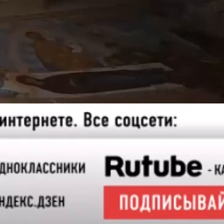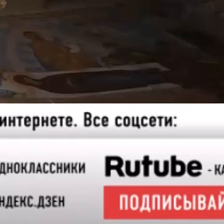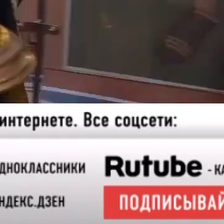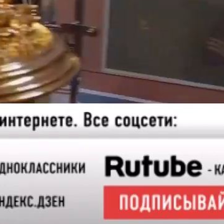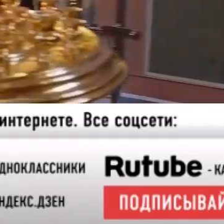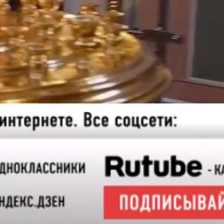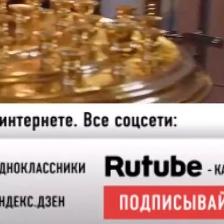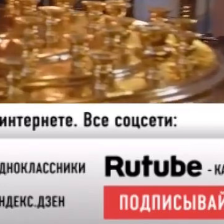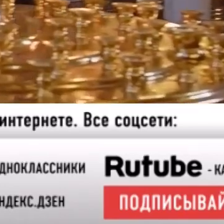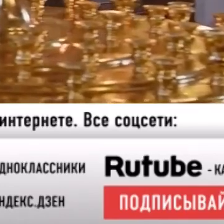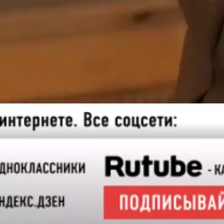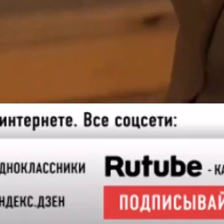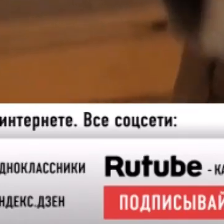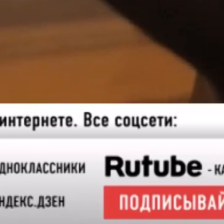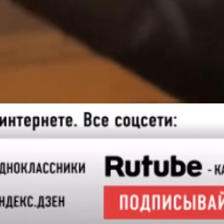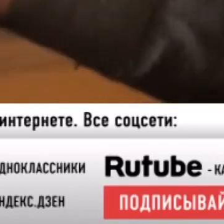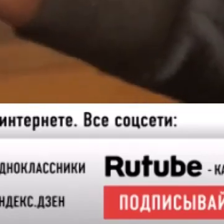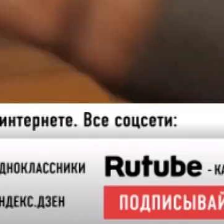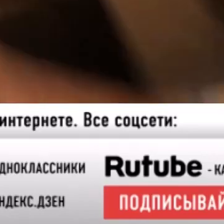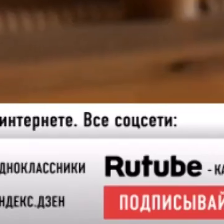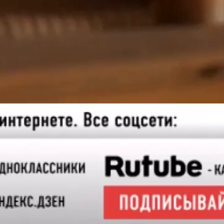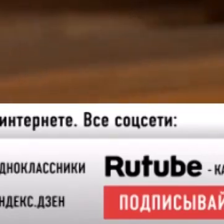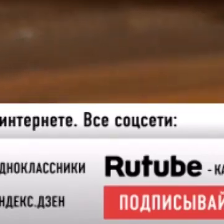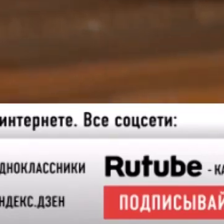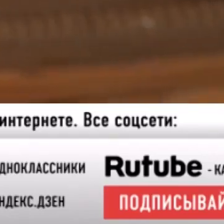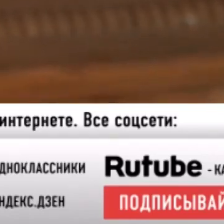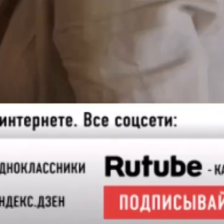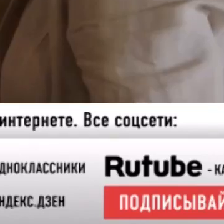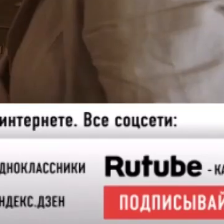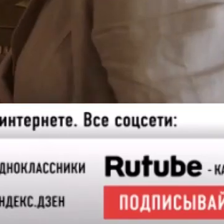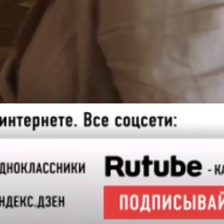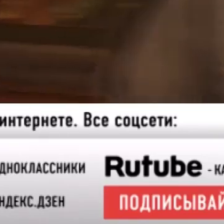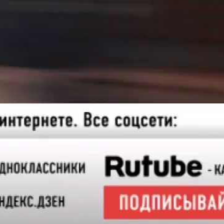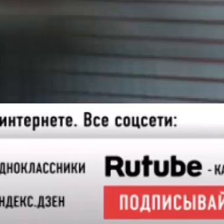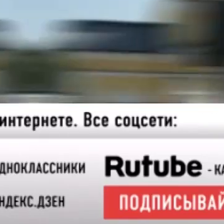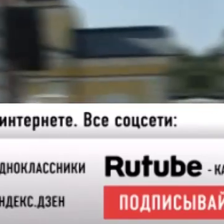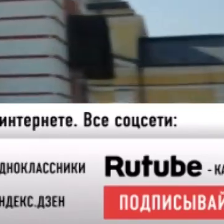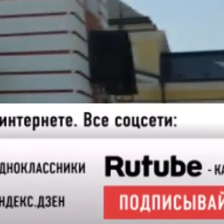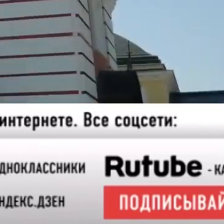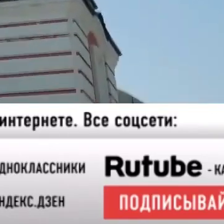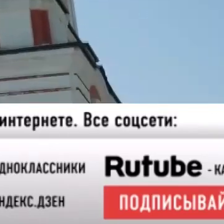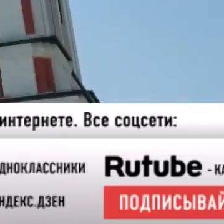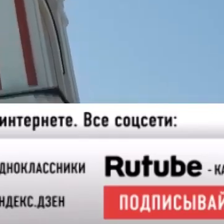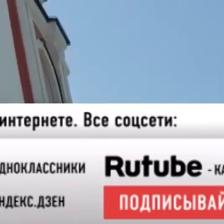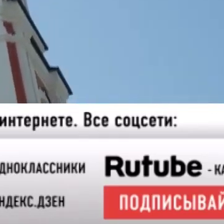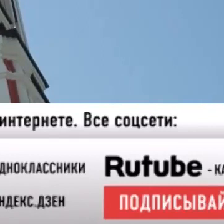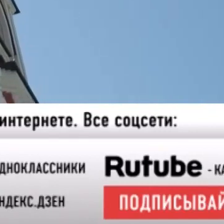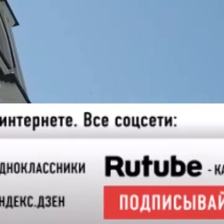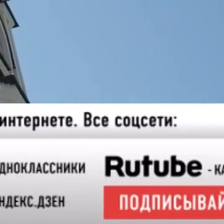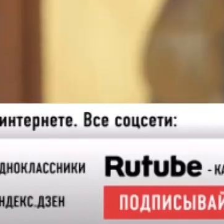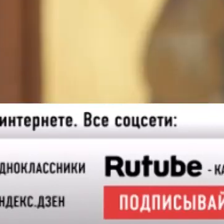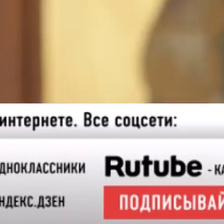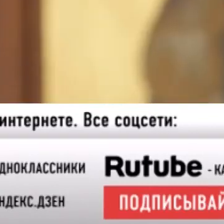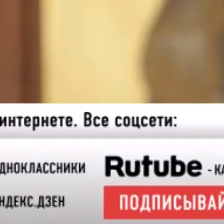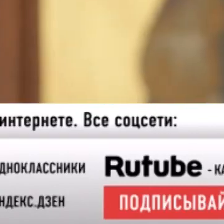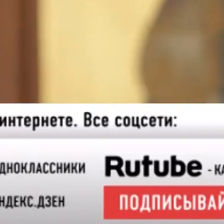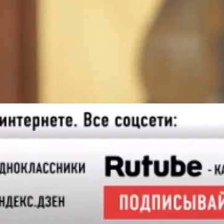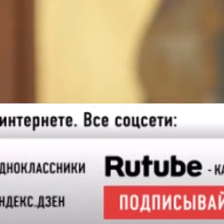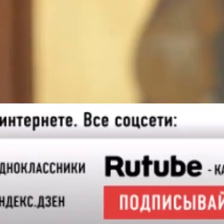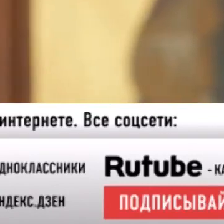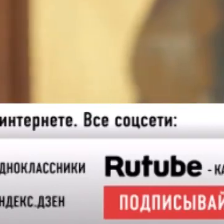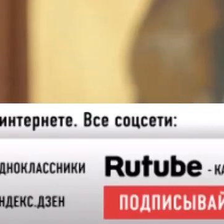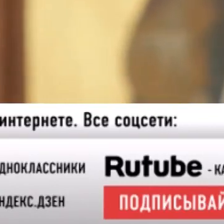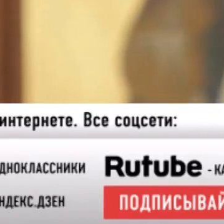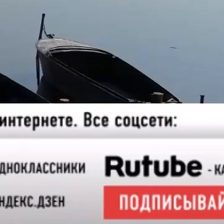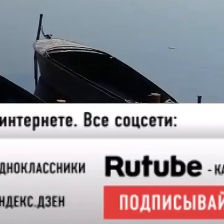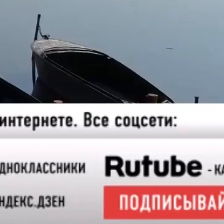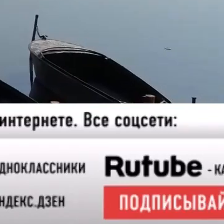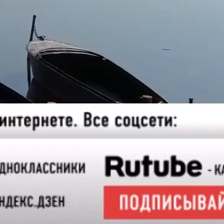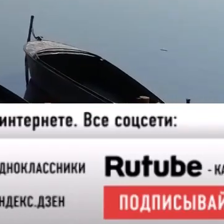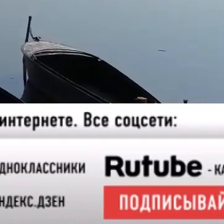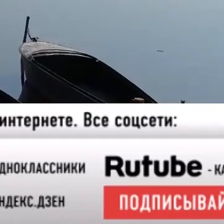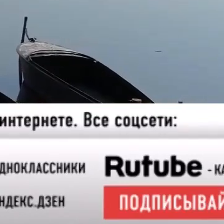дом Преподобного Сергия Находился на том месте где сейчас вот сей храм мое